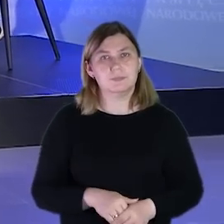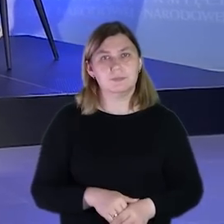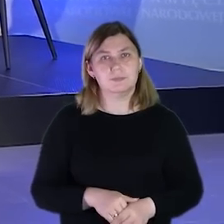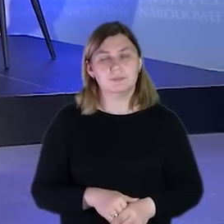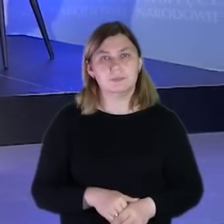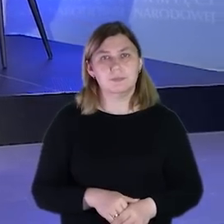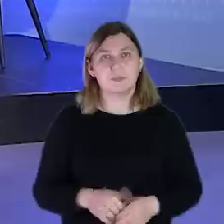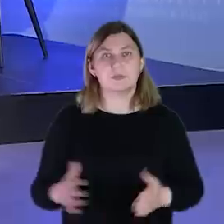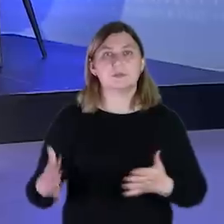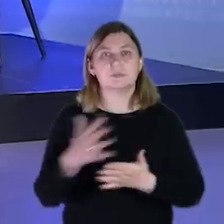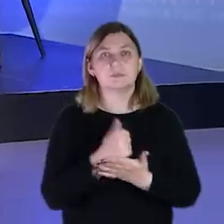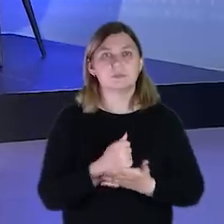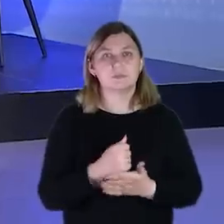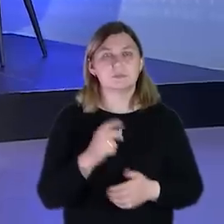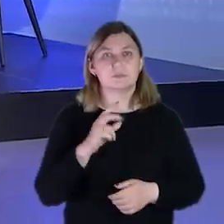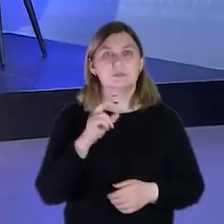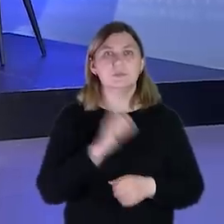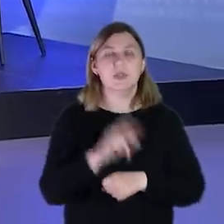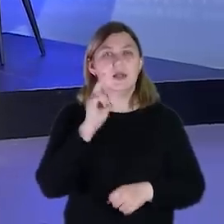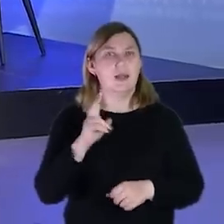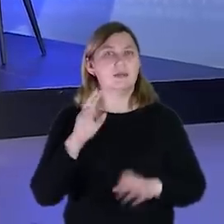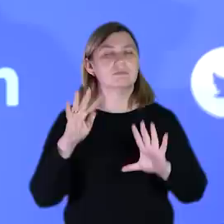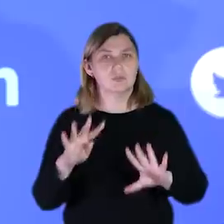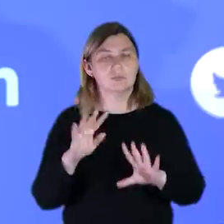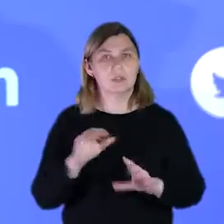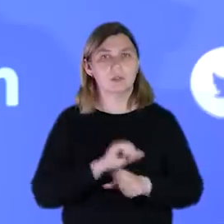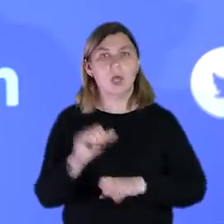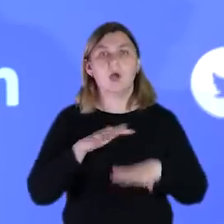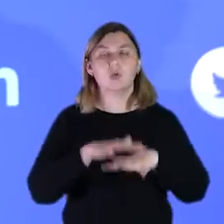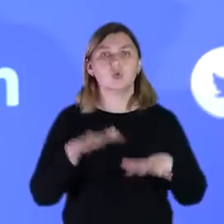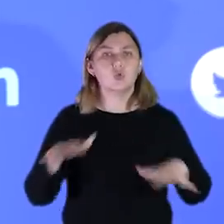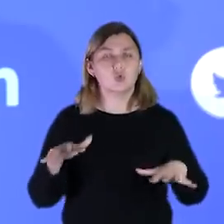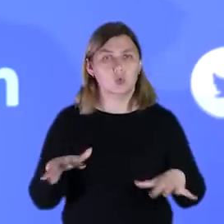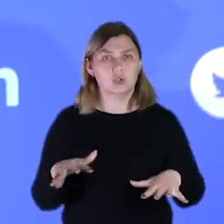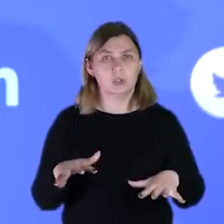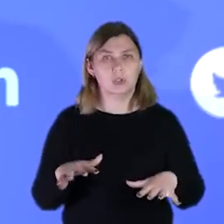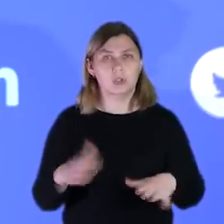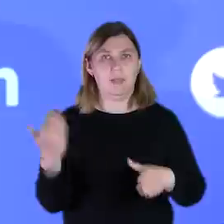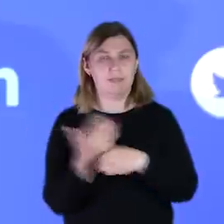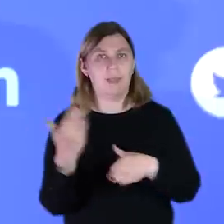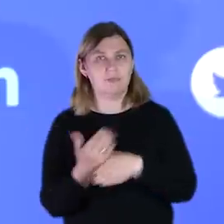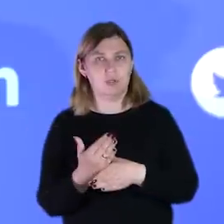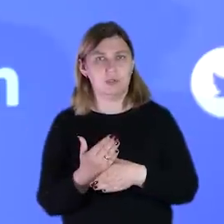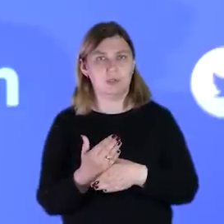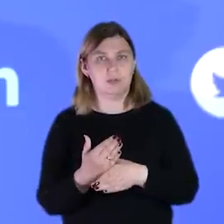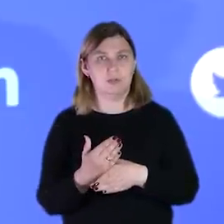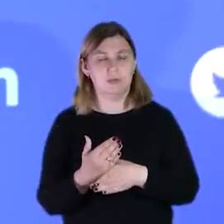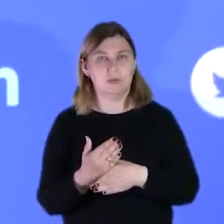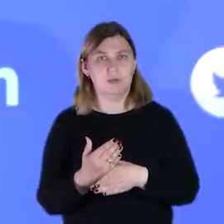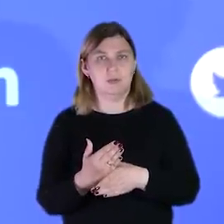W zbiorze po SRI DOK IX 9 zachowało się bardzo dużo teczek, dziś powiedzielibyśmy: